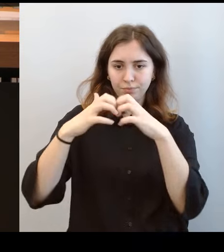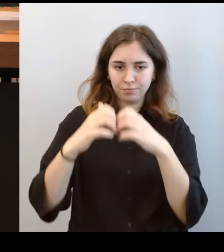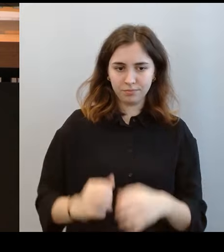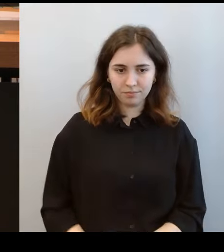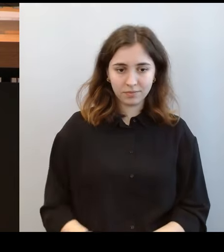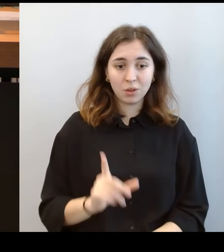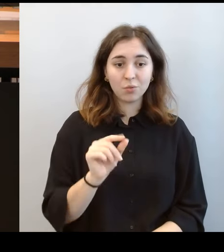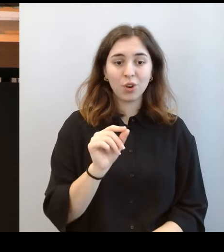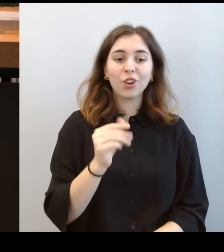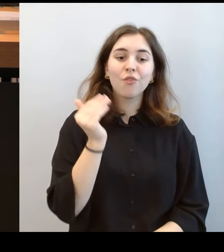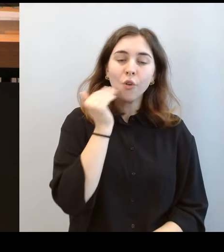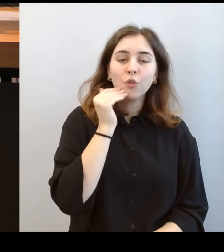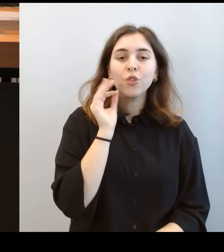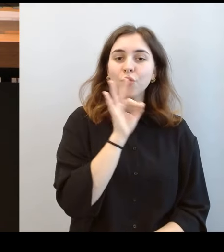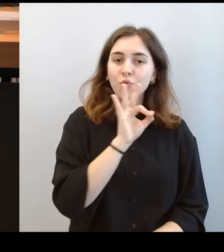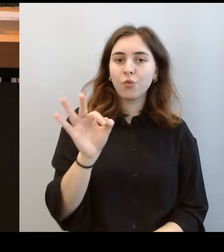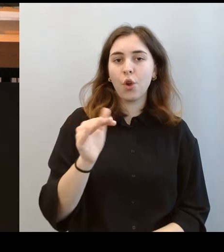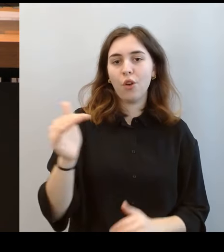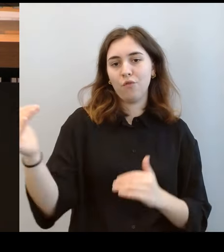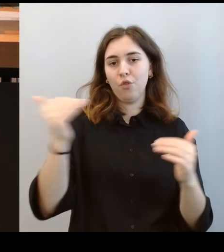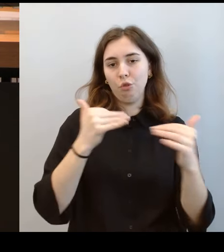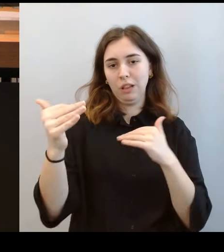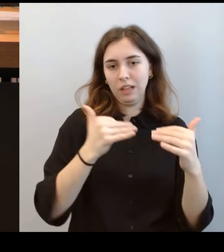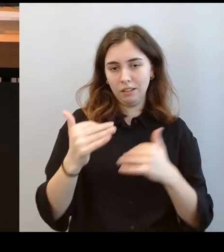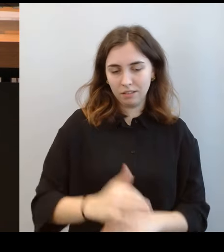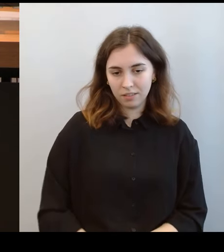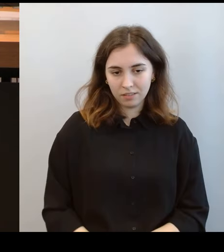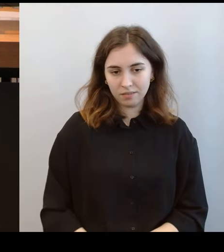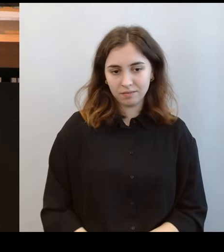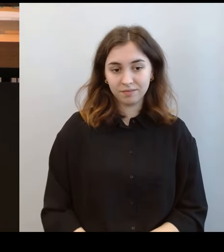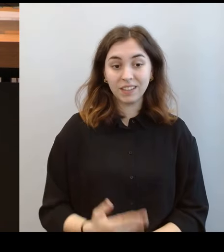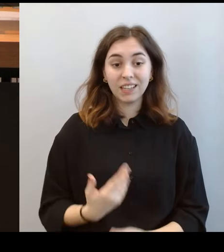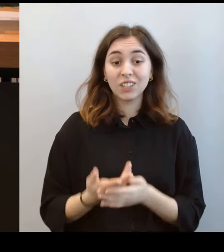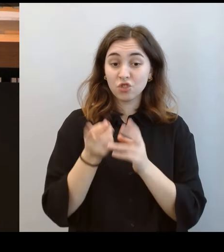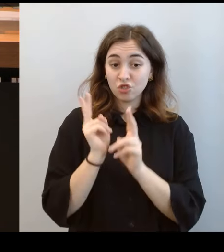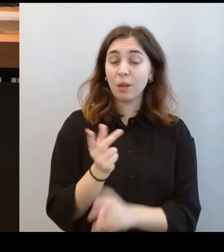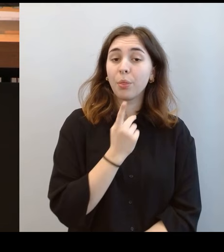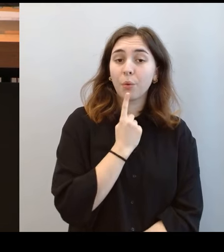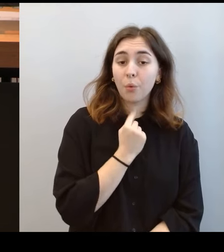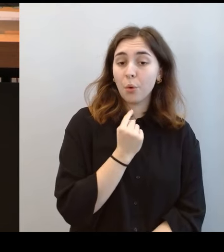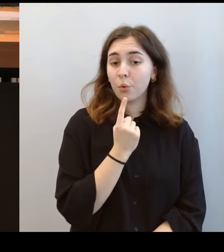Und es war richtig, dass die rot-rot-grünen und die rot-grün-roten Senate